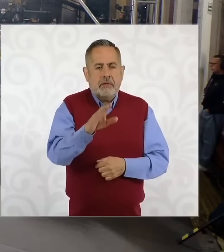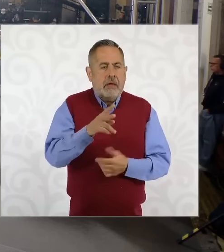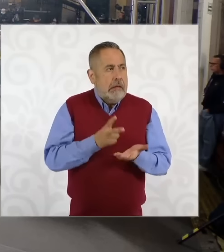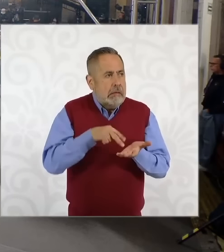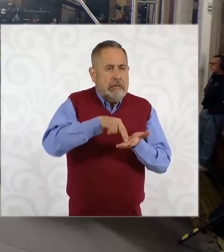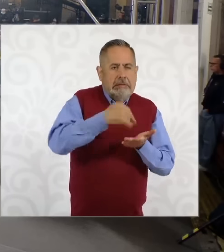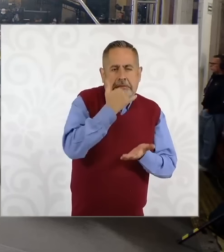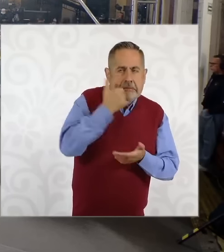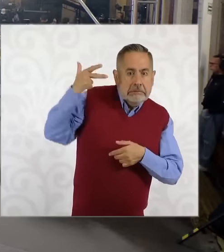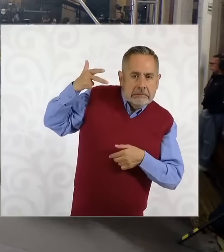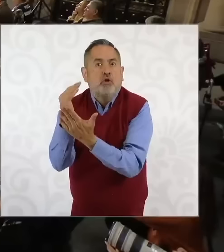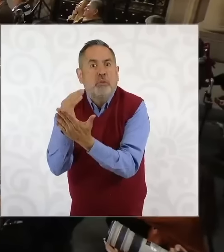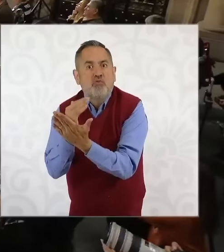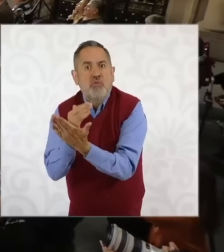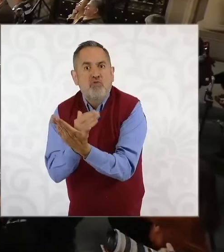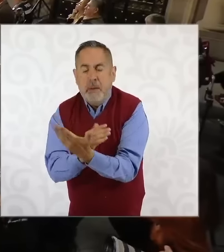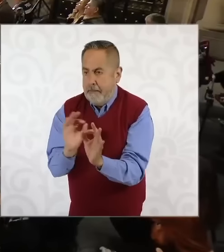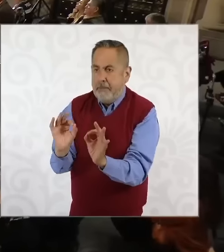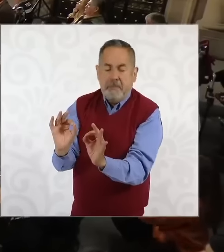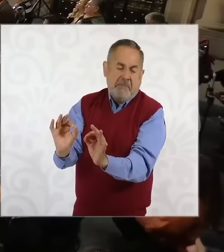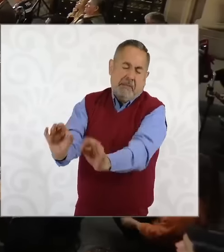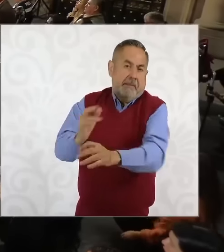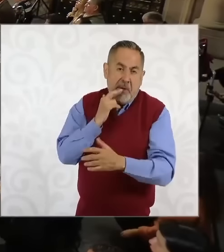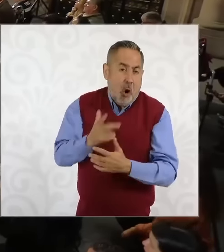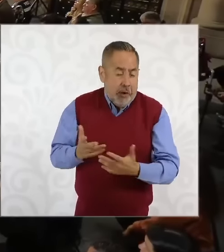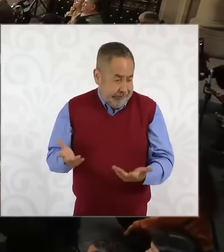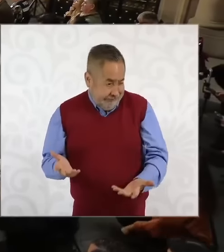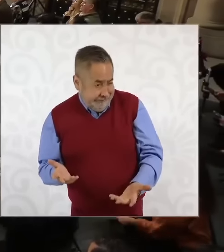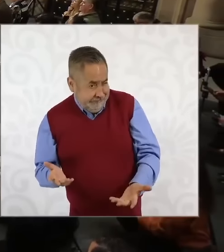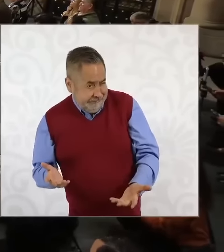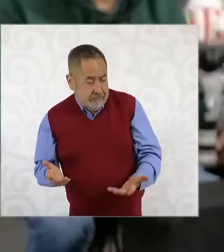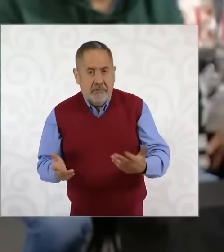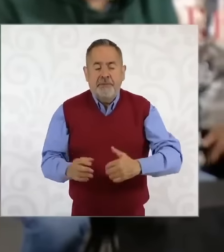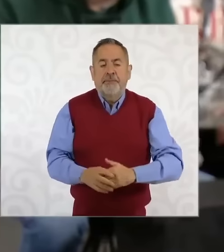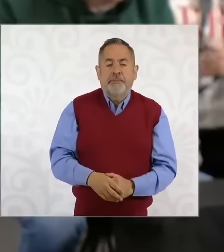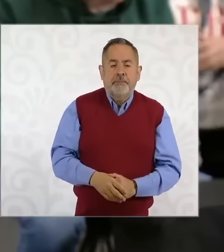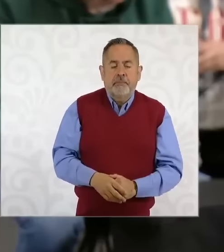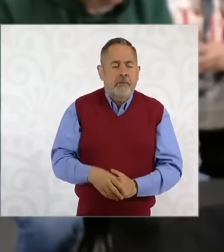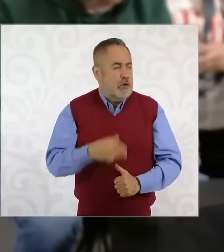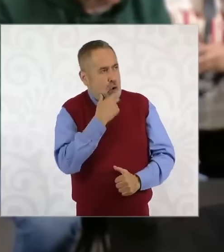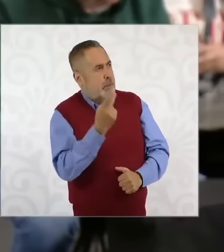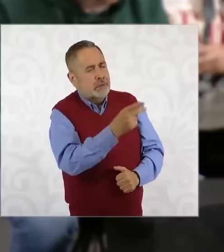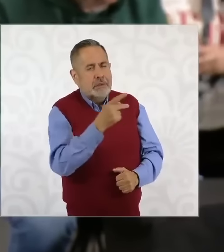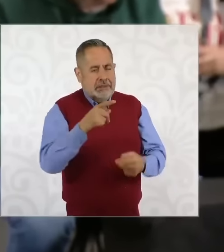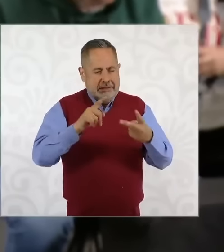abstruir el tiro de las cámaras. Presidenta, en un segundo tema, hay agravios que uno deja